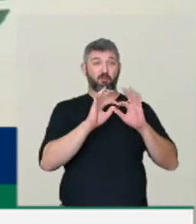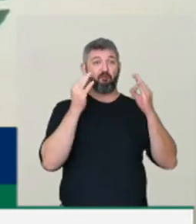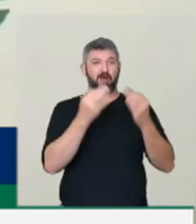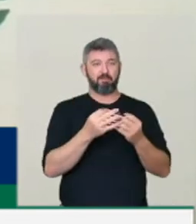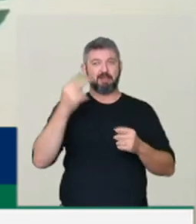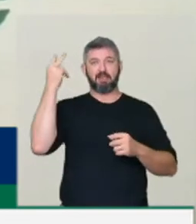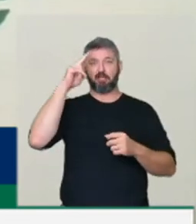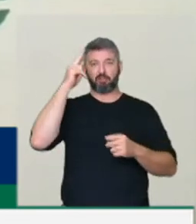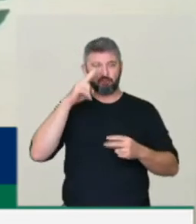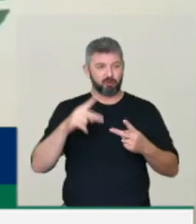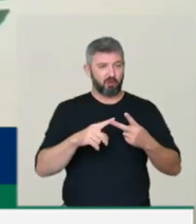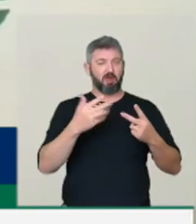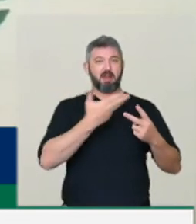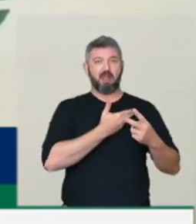FAMÍLIAS, SÃO HISTÓRIAS AÍ PERDIDAS, SONHOS, FAMÍLIAS